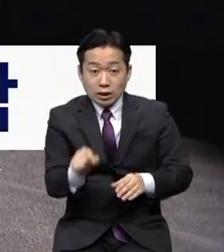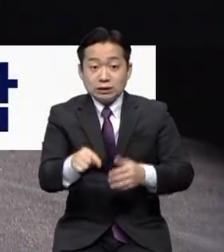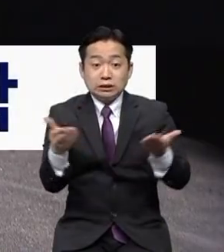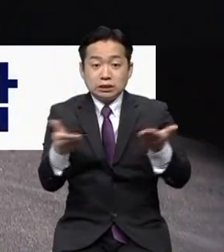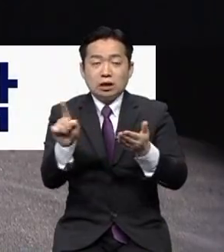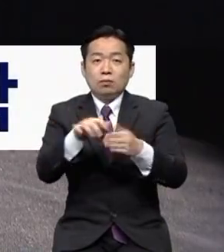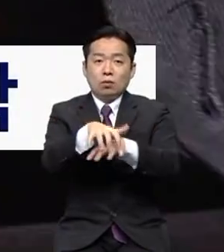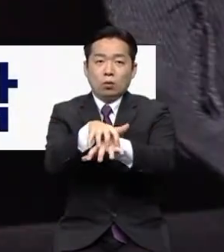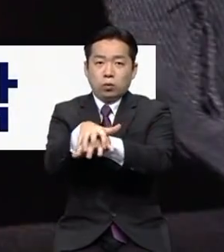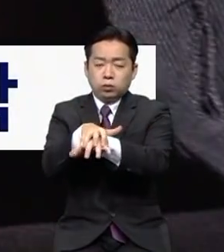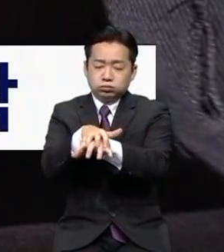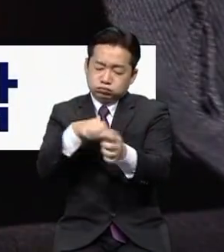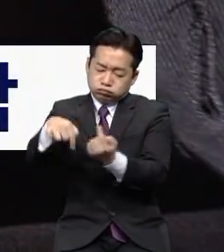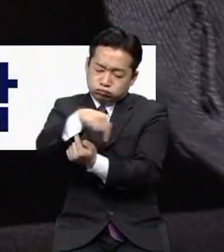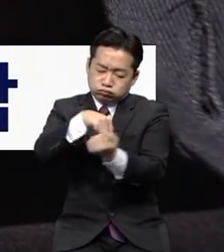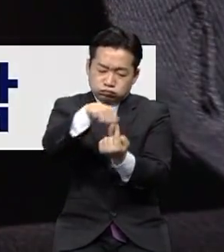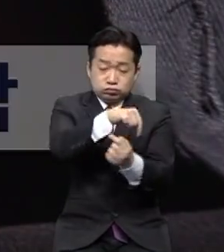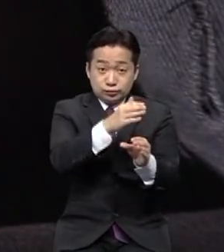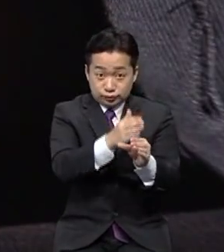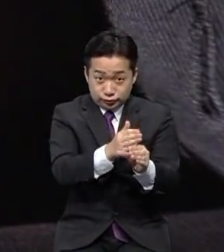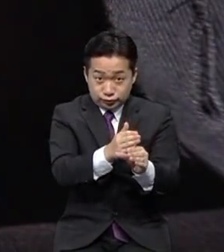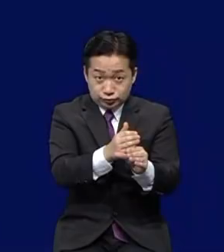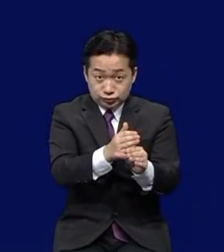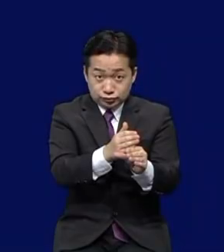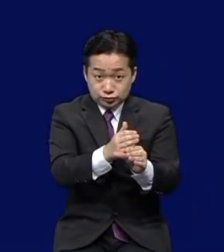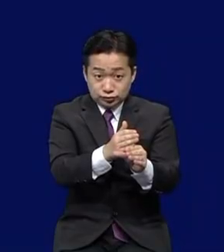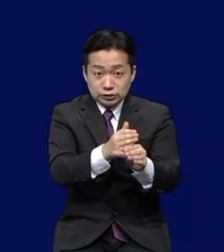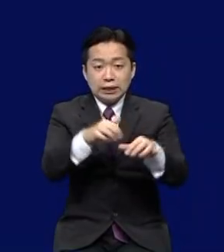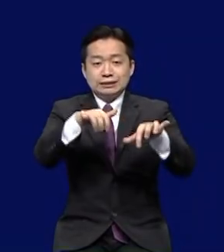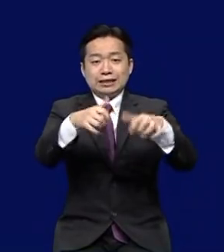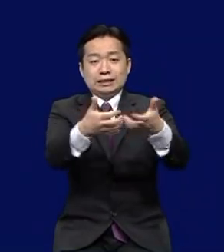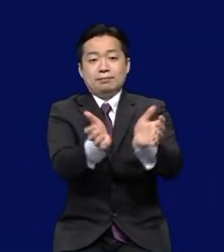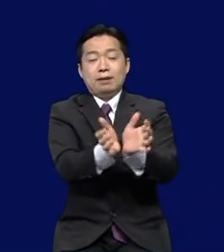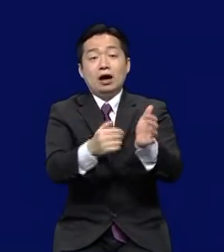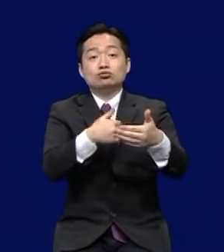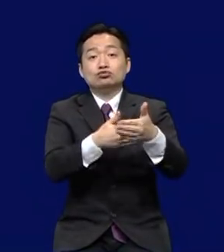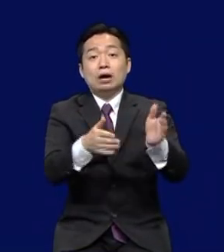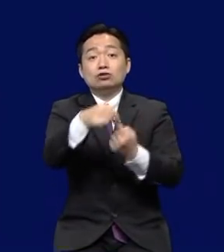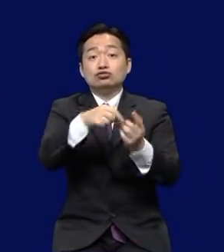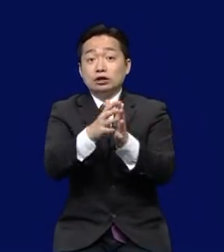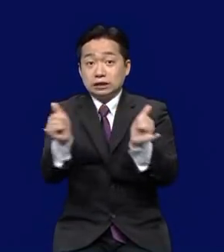있었습니다. 한 채팅방 운영자는 자신을 모집